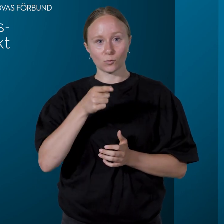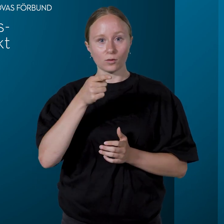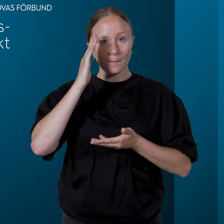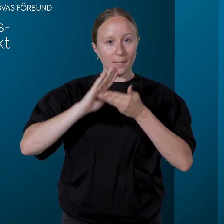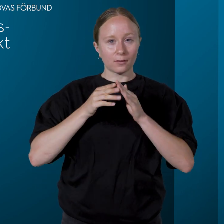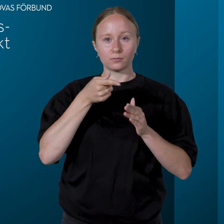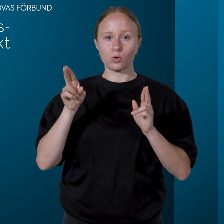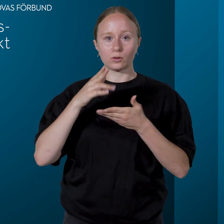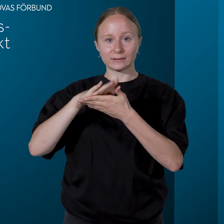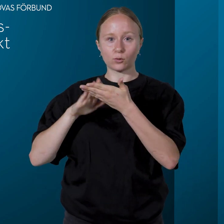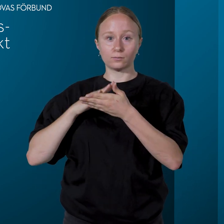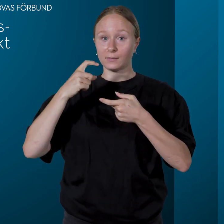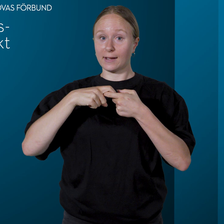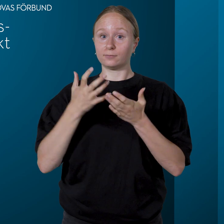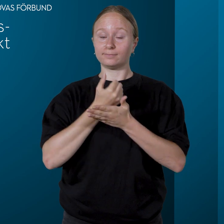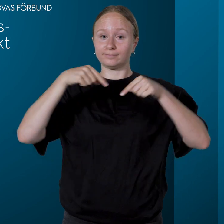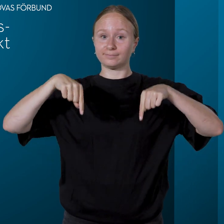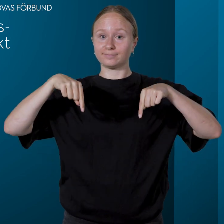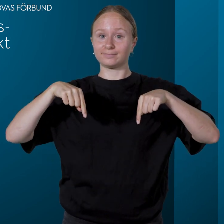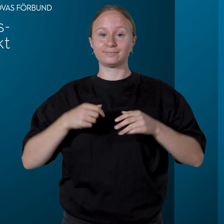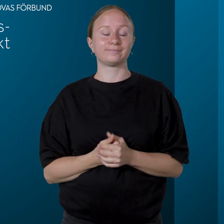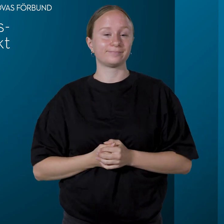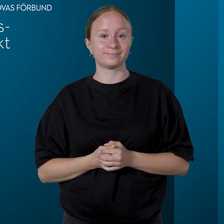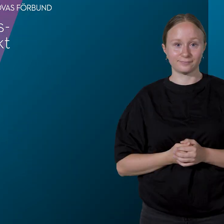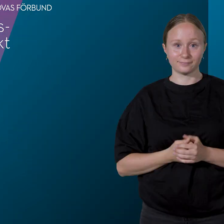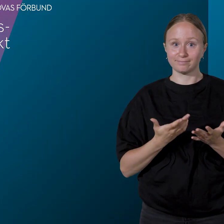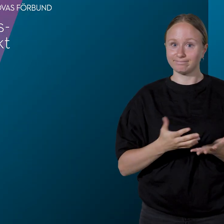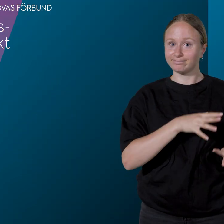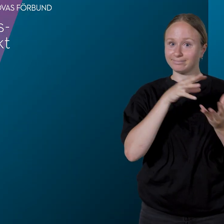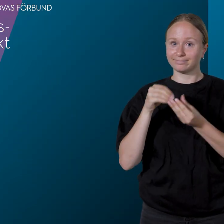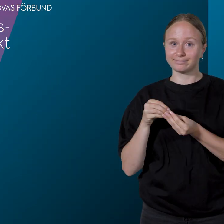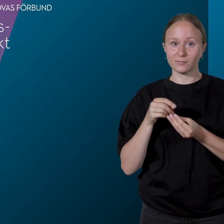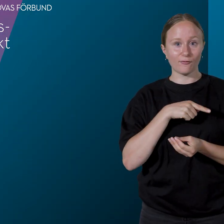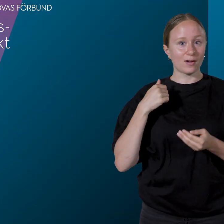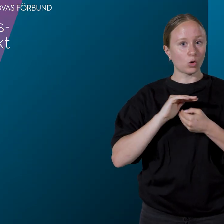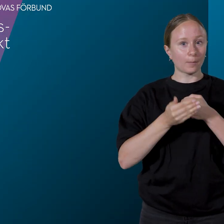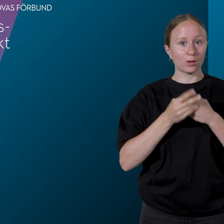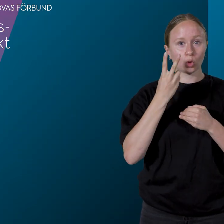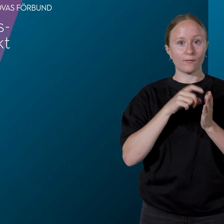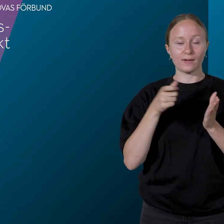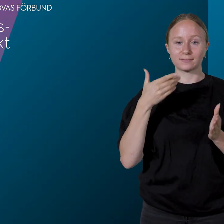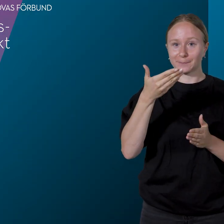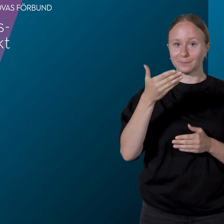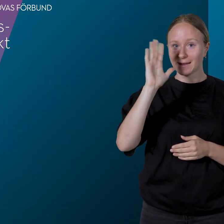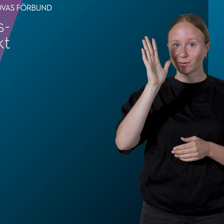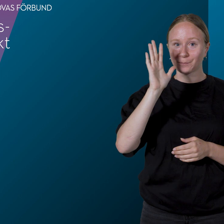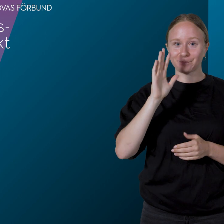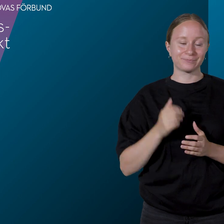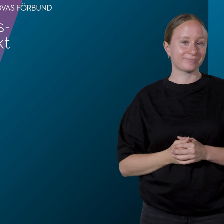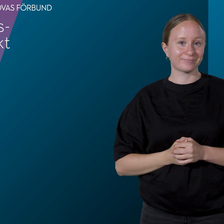Bekanta dig med de nya sidorna via länken intill. Det var veckans nyheter. Vi återkommer om två veckor, hej då!